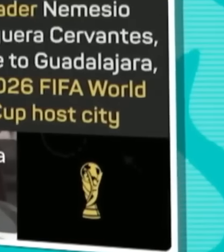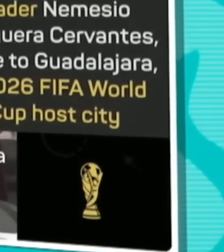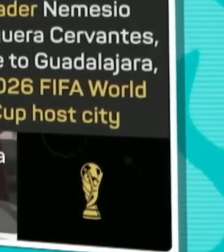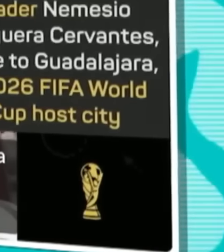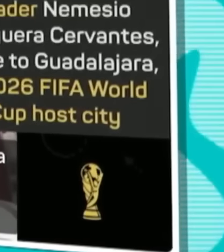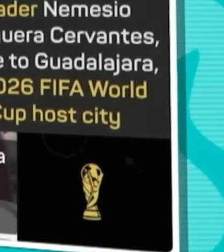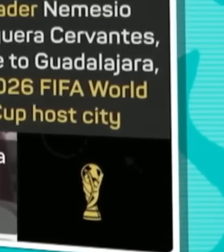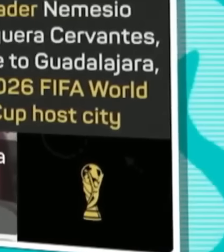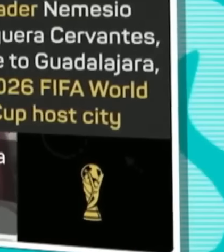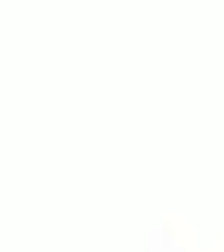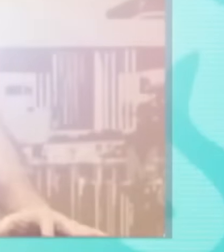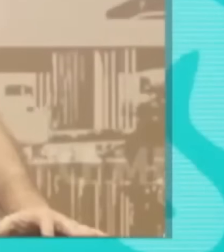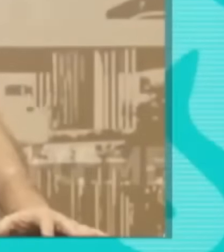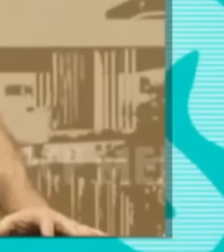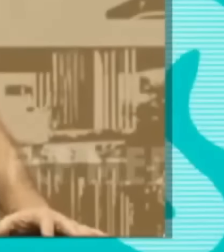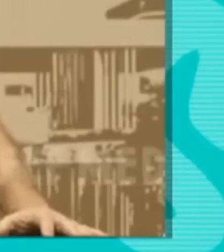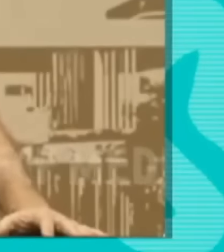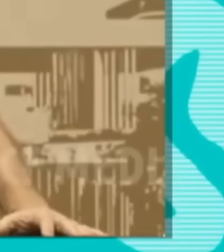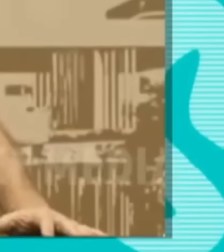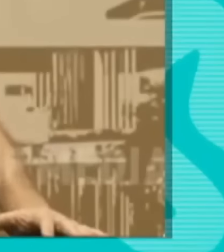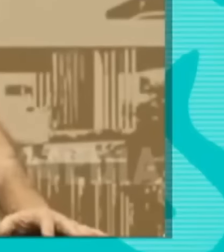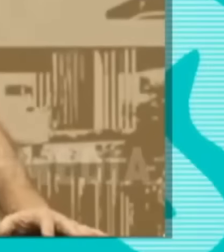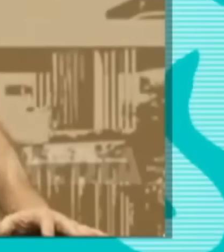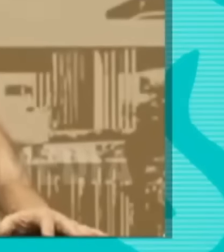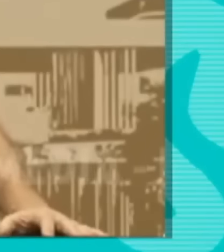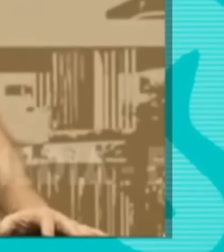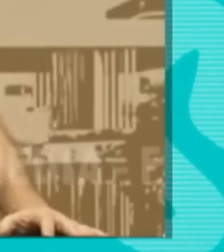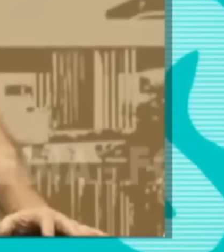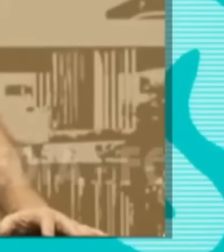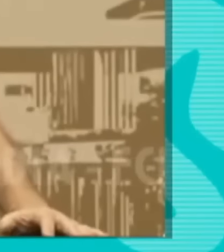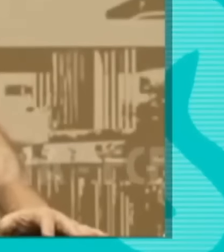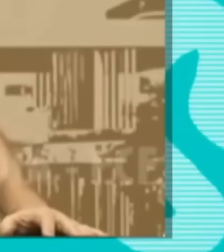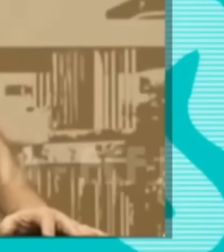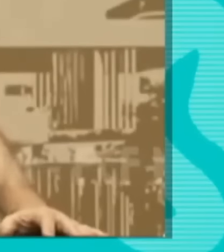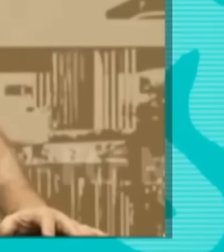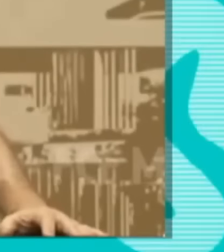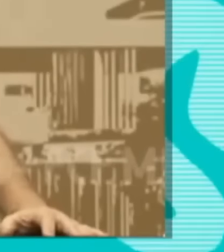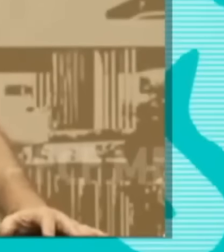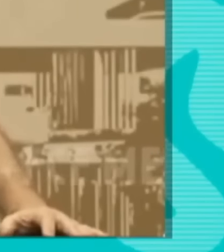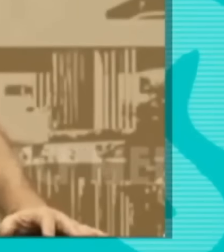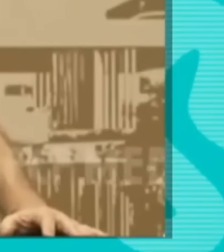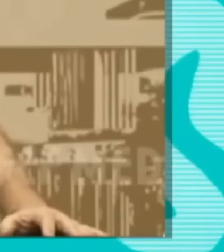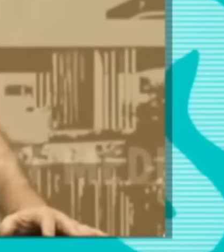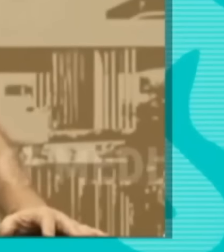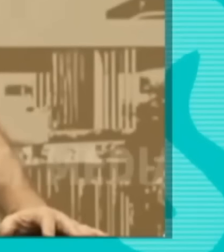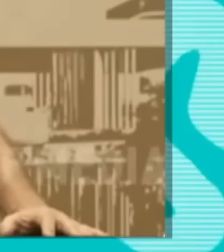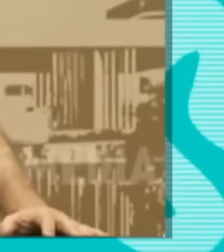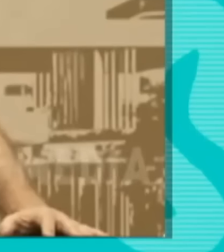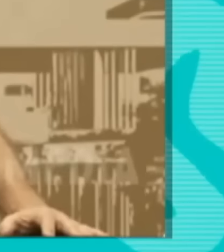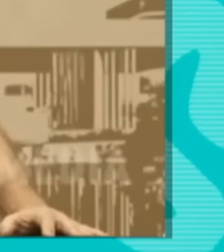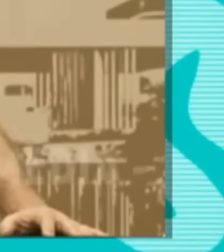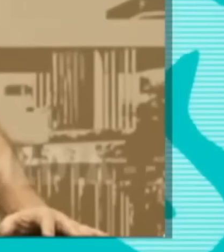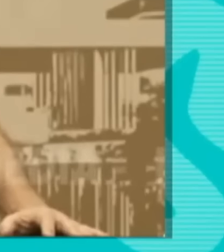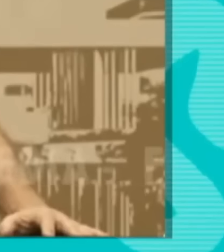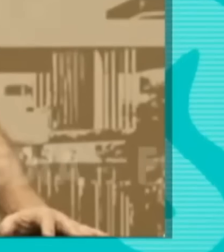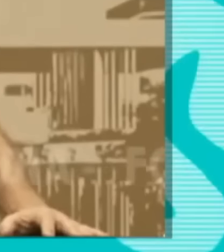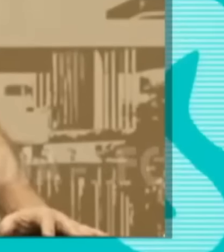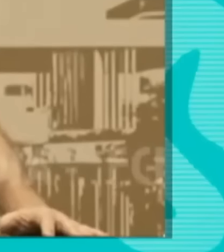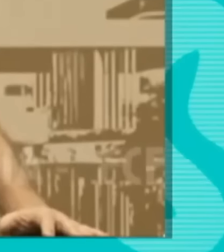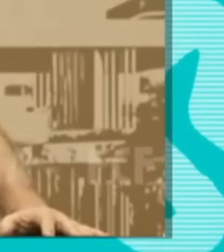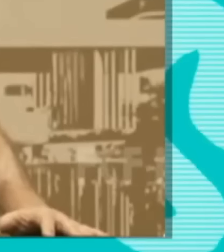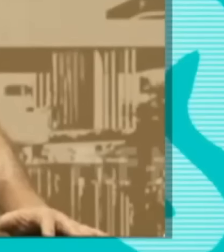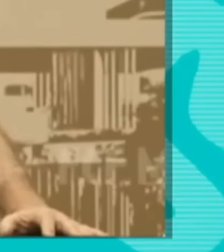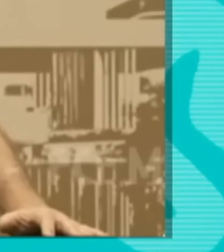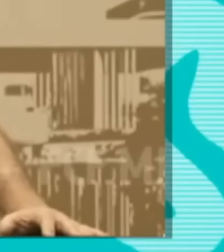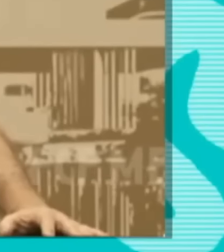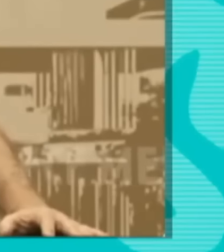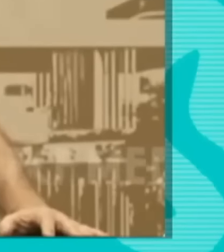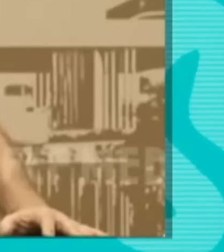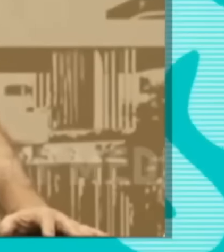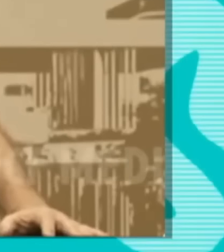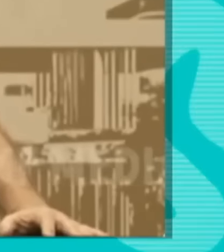el calendario previsto. Tenemos confianza total en México, en su presidenta Shin Bund,